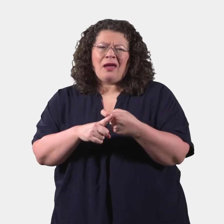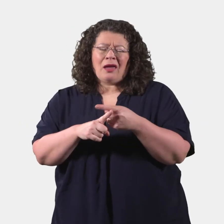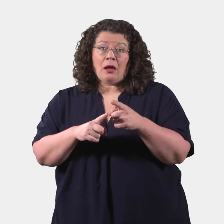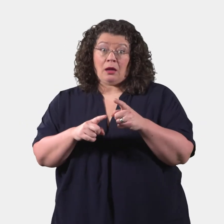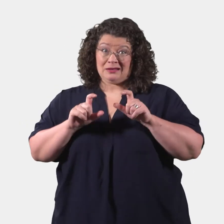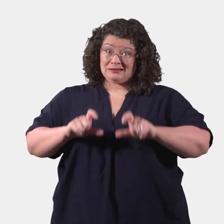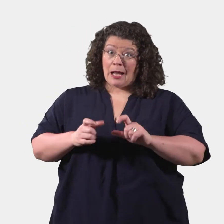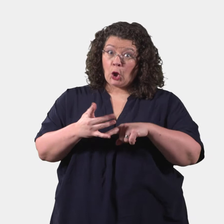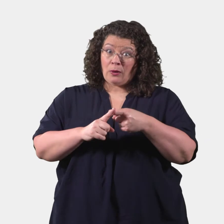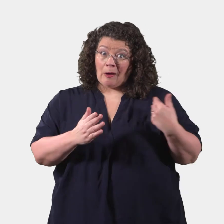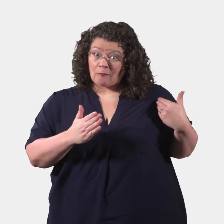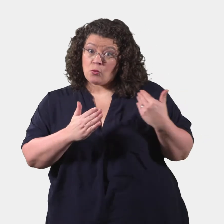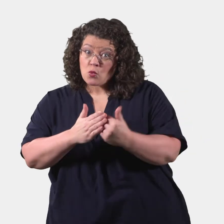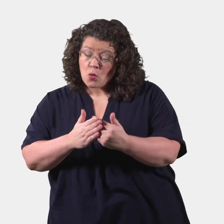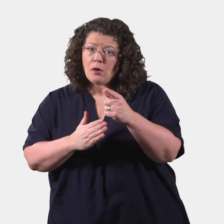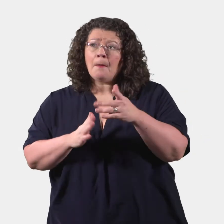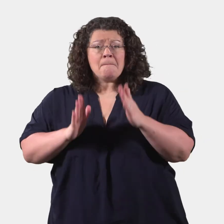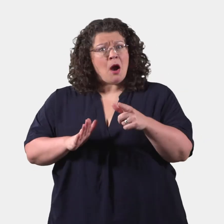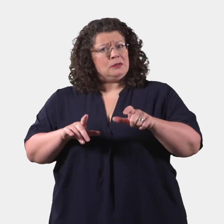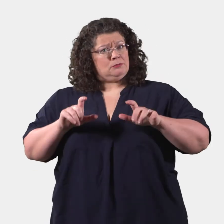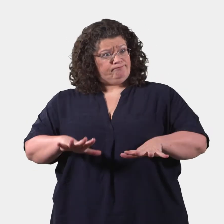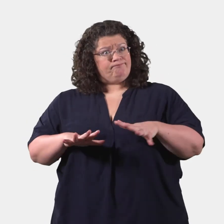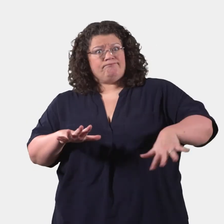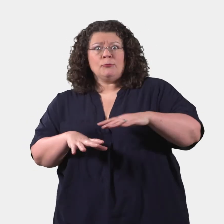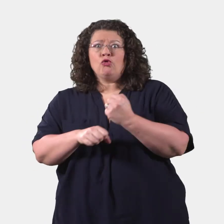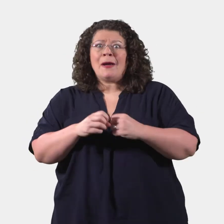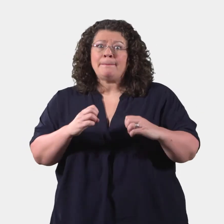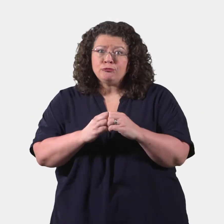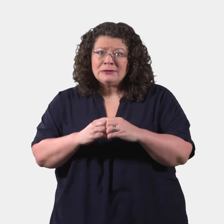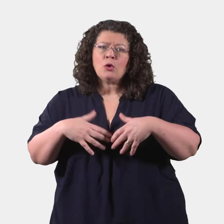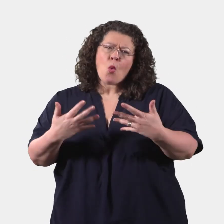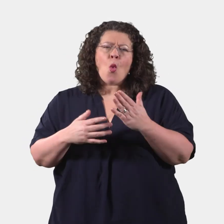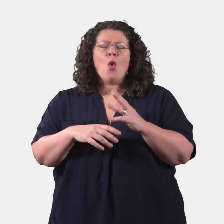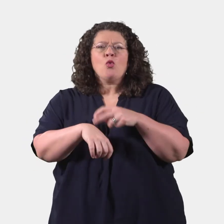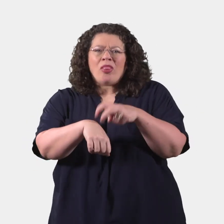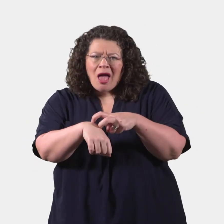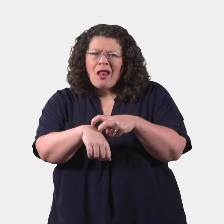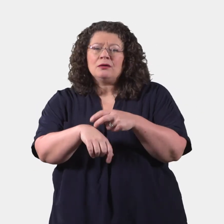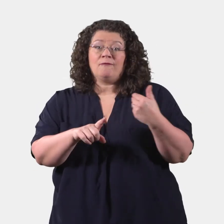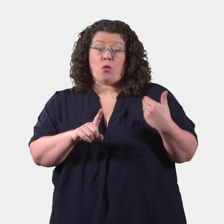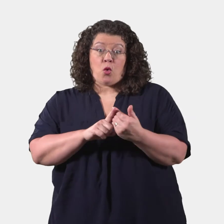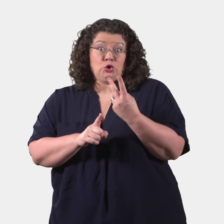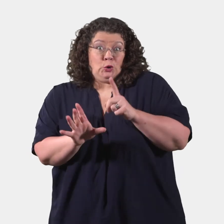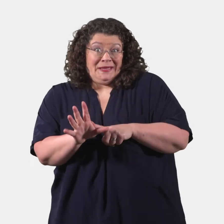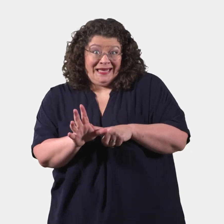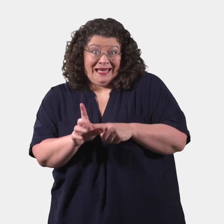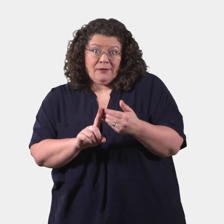Mae'n rhaid eich bod chi wedi bod ym Mhrydain Fawr neu Ogledd Iwerddon am o leiaf dwy flynedd allan o’r tair blynedd diwethaf.